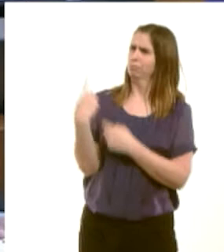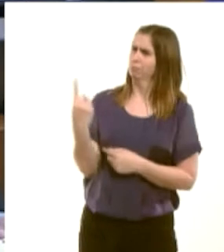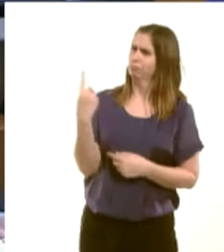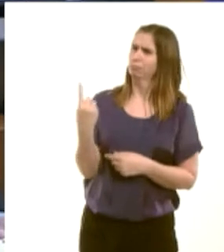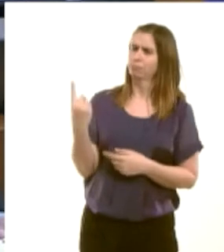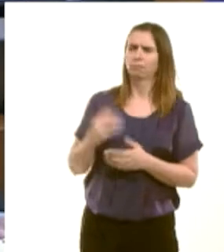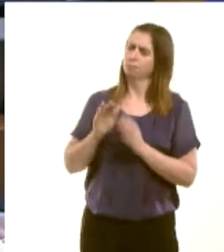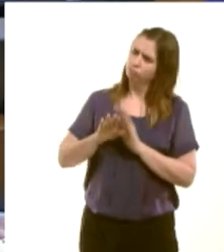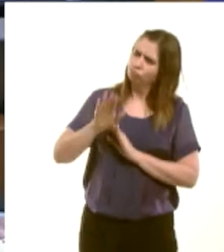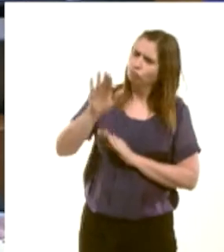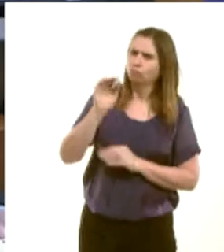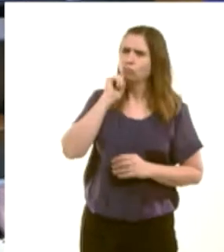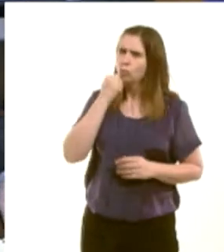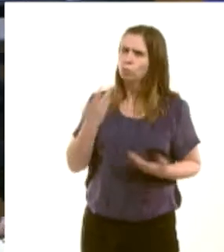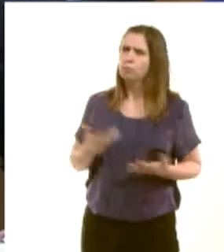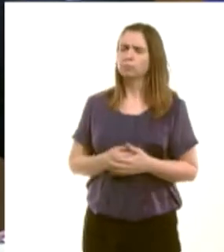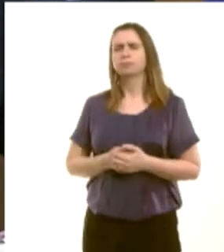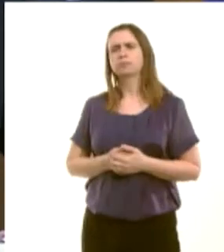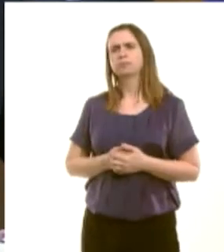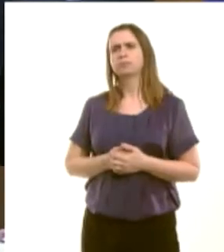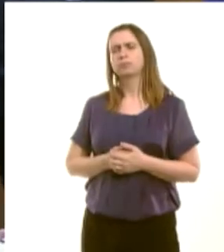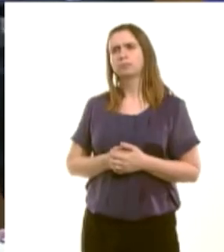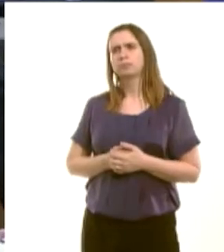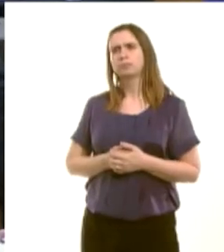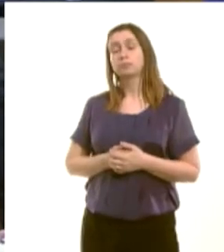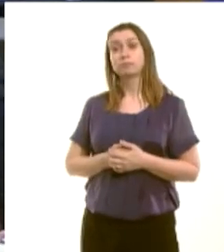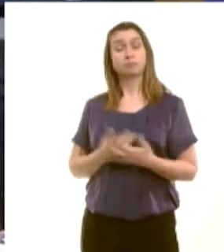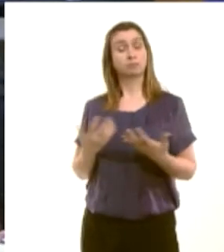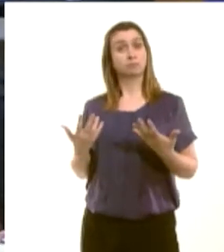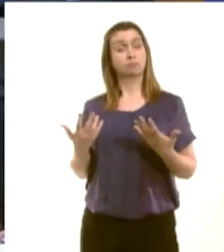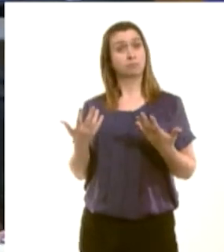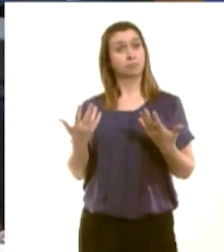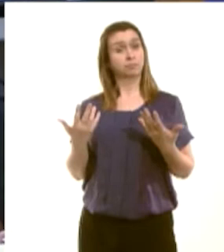oddi wrth yr ymddiriedolaeth ambiwlans? Mae pob bwrdd wedi deall yr analysis sydd wedi